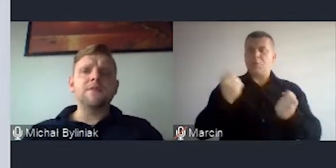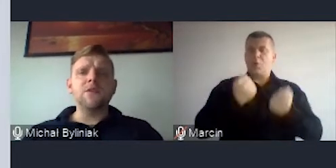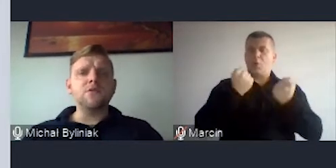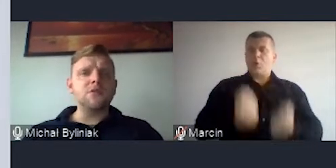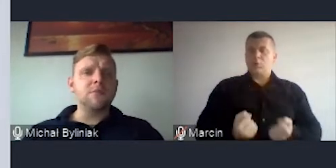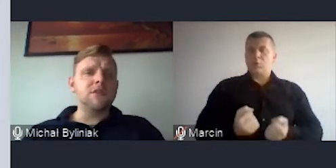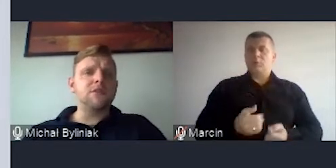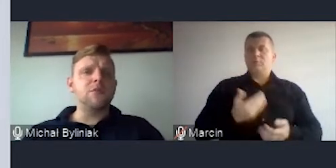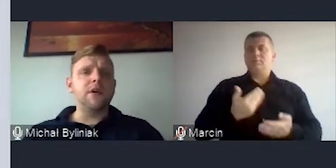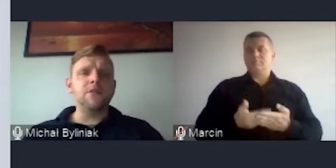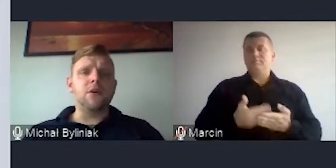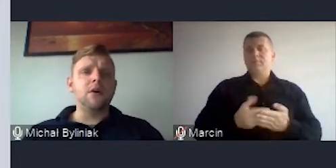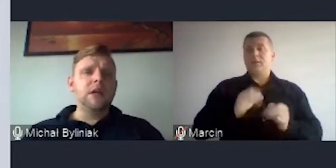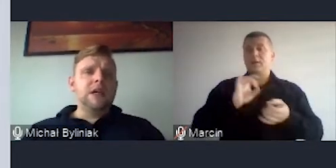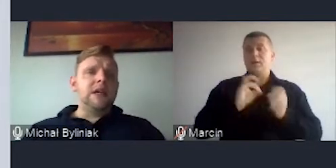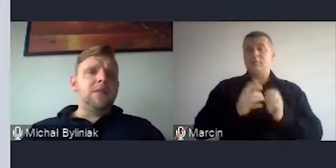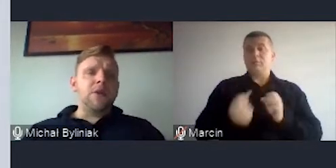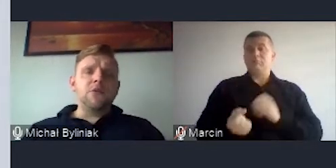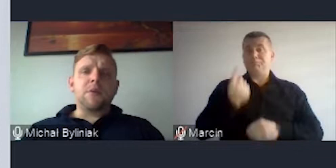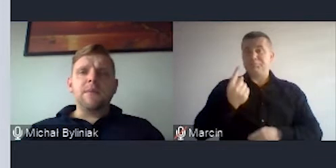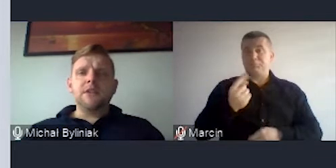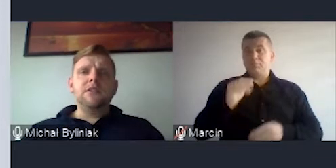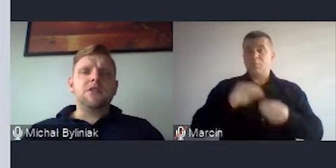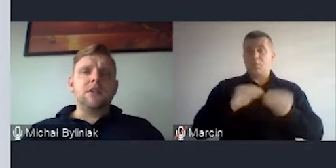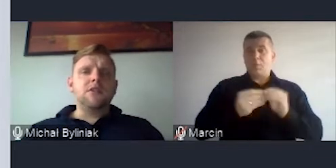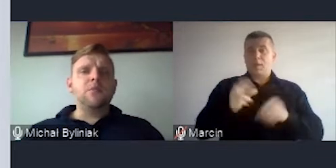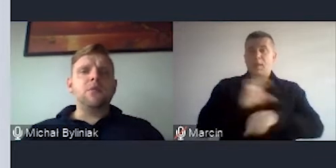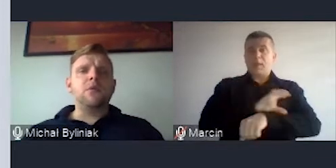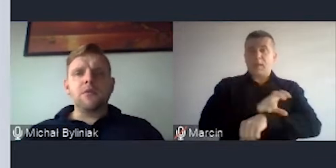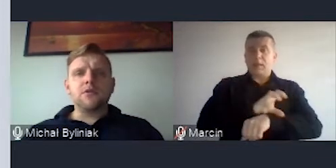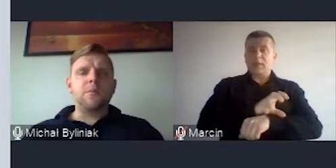w związku z tym gdyby pojawiły się problemy techniczne typu: